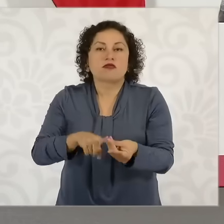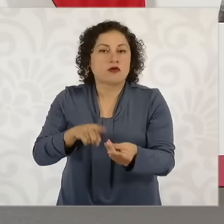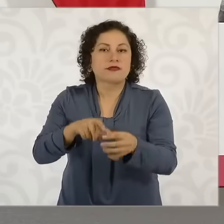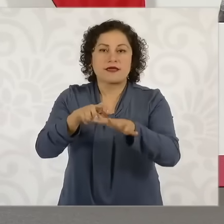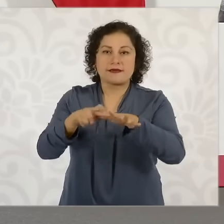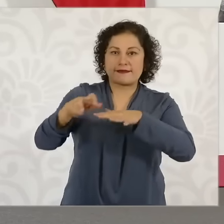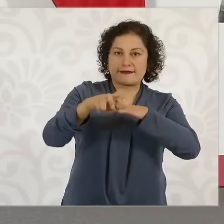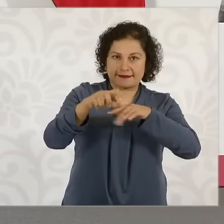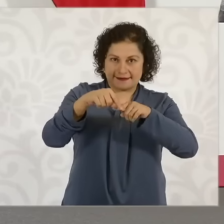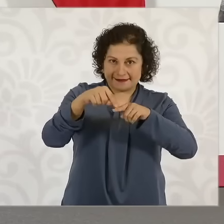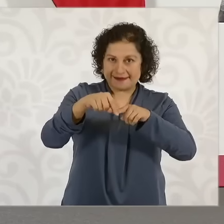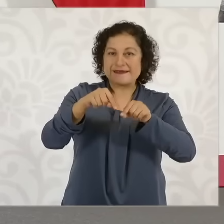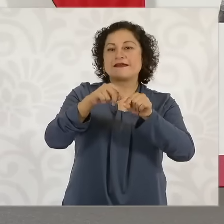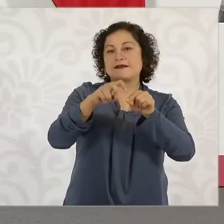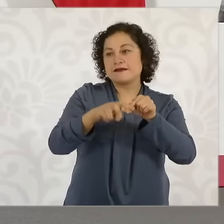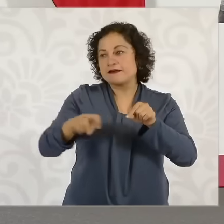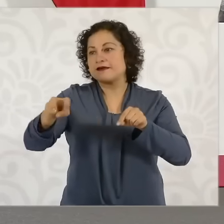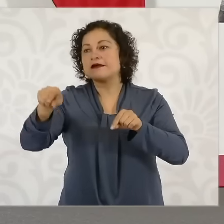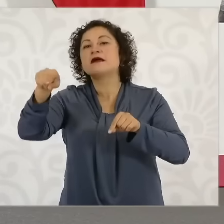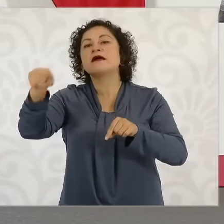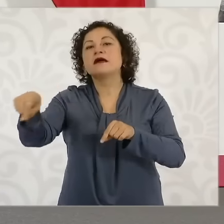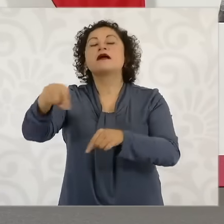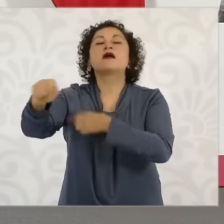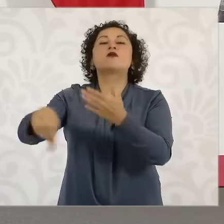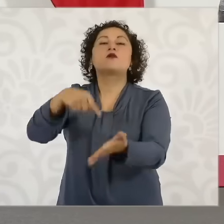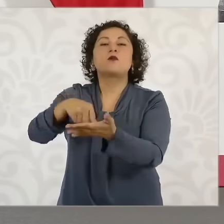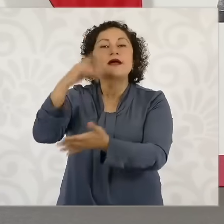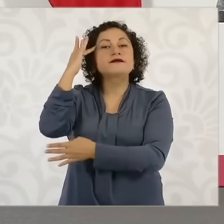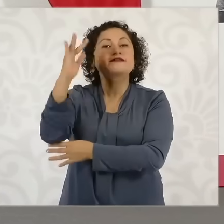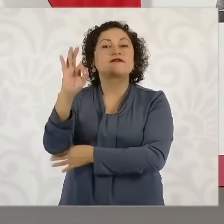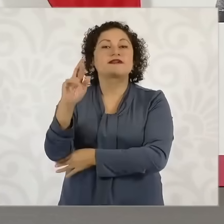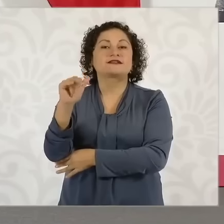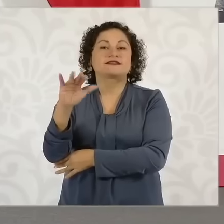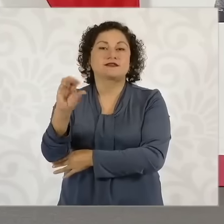el centro histórico de la ciudad de San Francisco de Campeche. Iniciaremos ya el servicio comercial